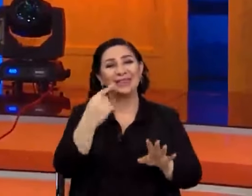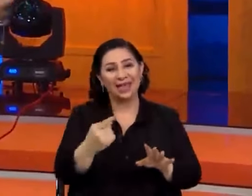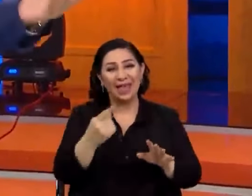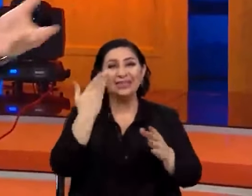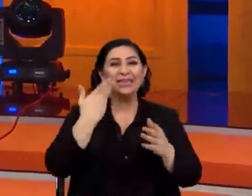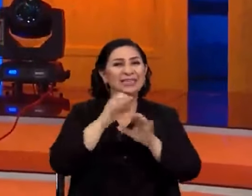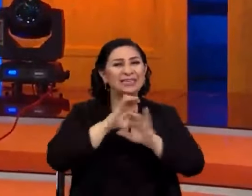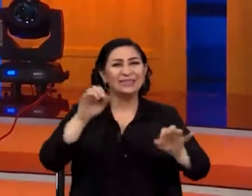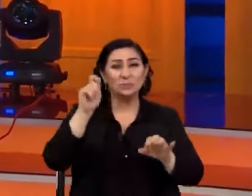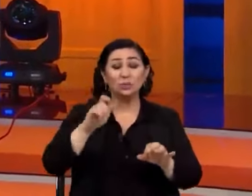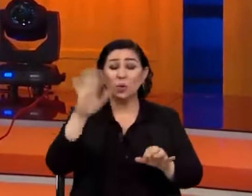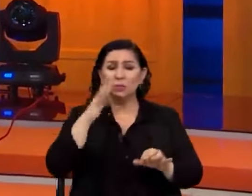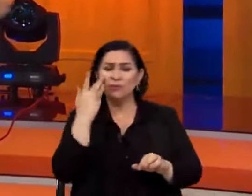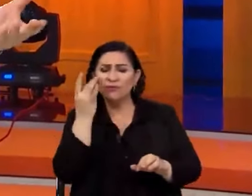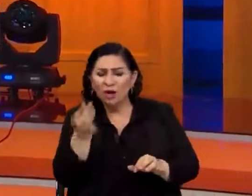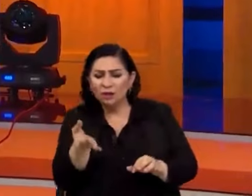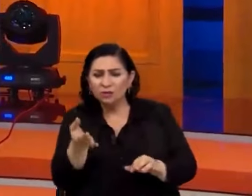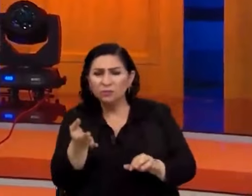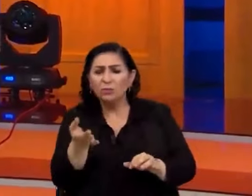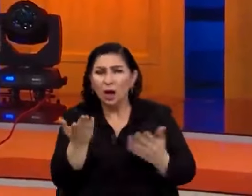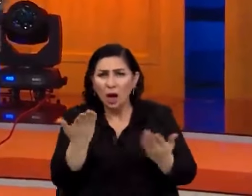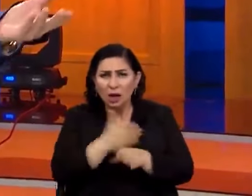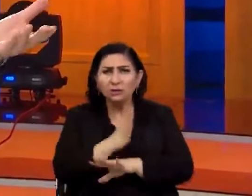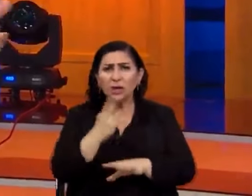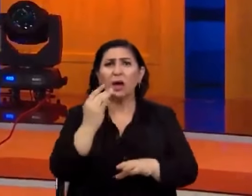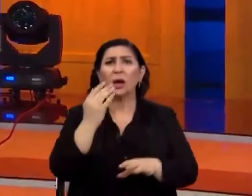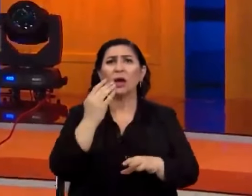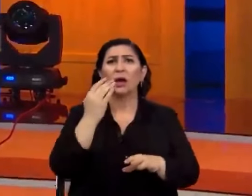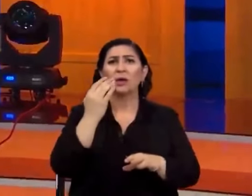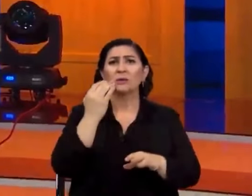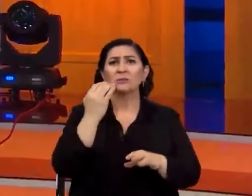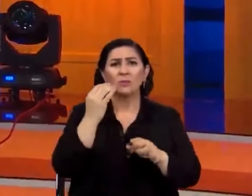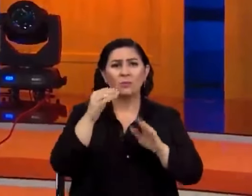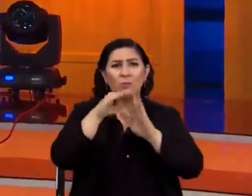sonra Son anda fark ettik ki aslında programımızı konuksuz da yapmamız